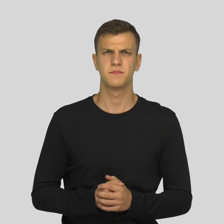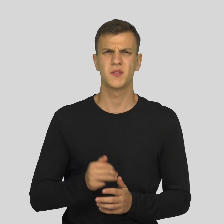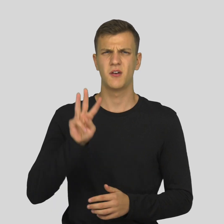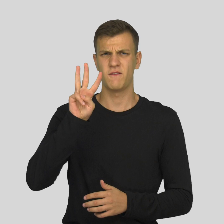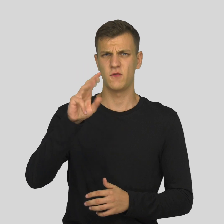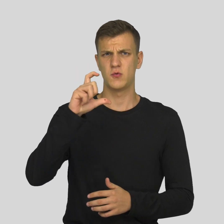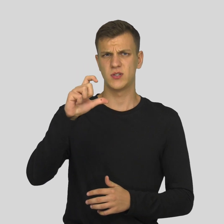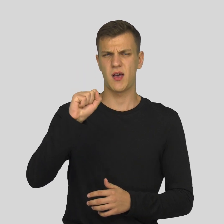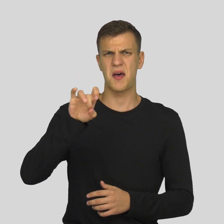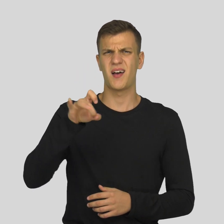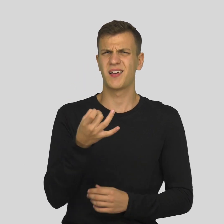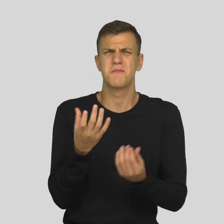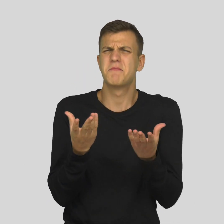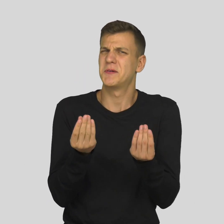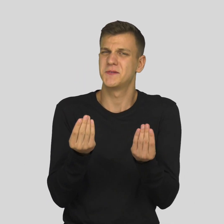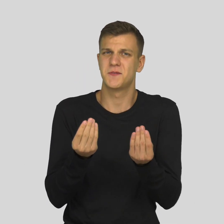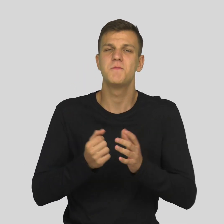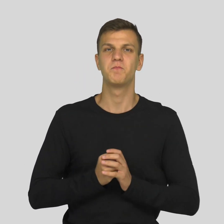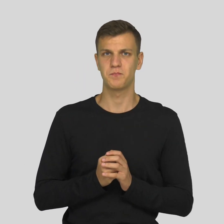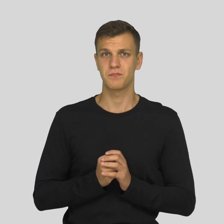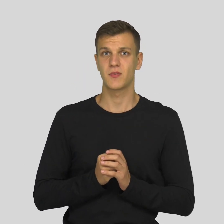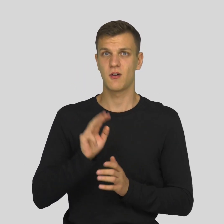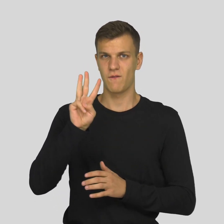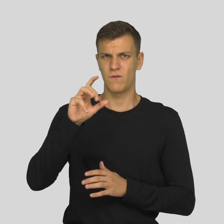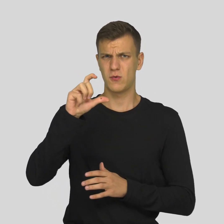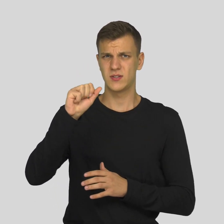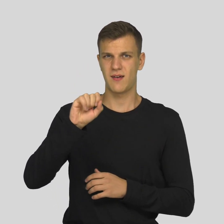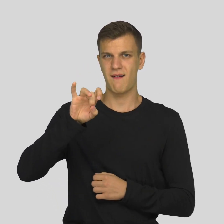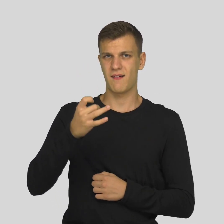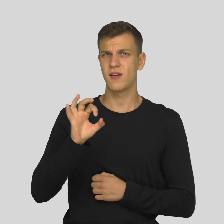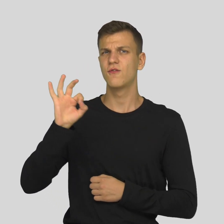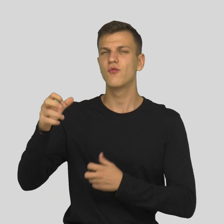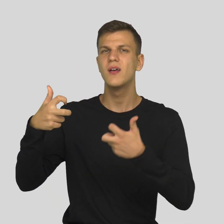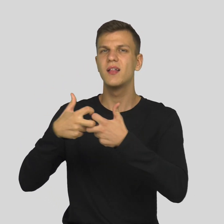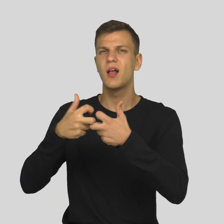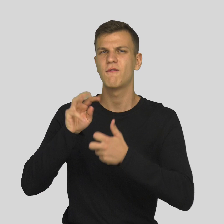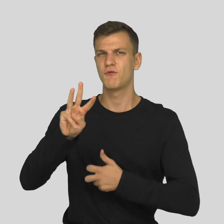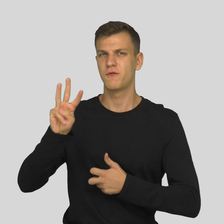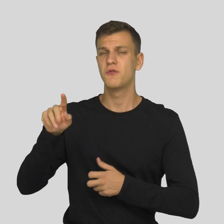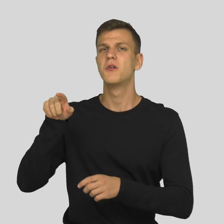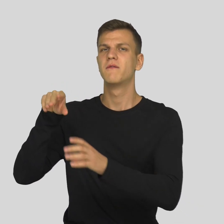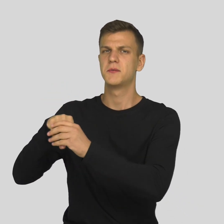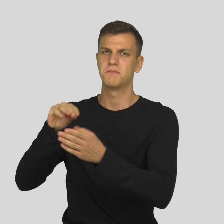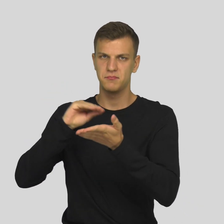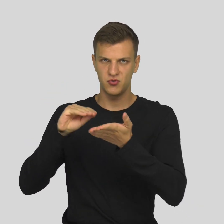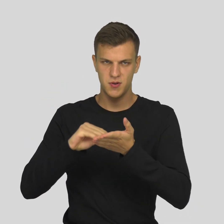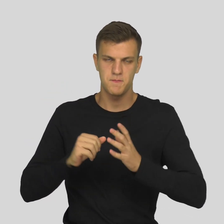Z myślą o kim stworzono WCAG? Na wstępie WCAG możemy przeczytać: